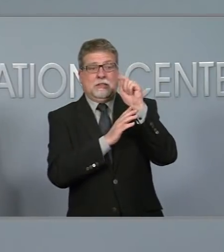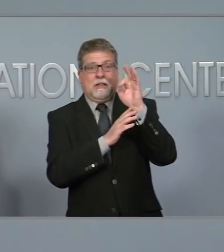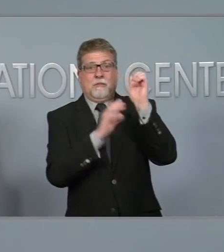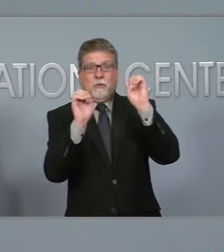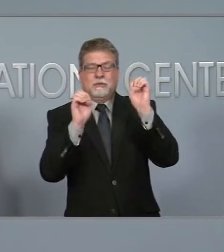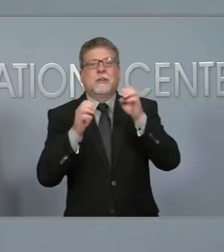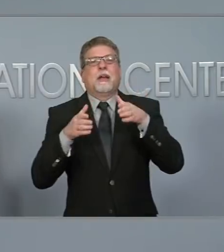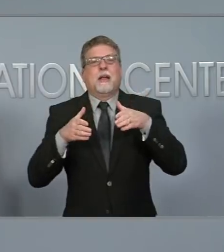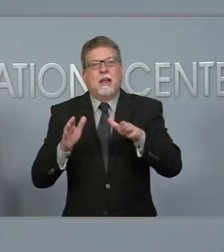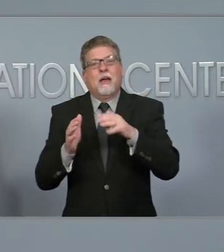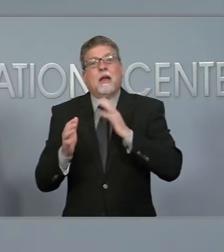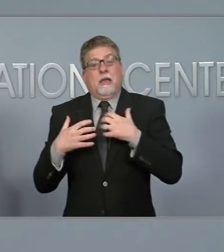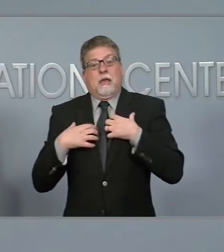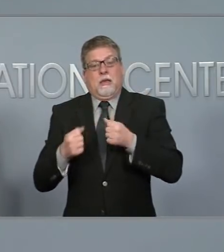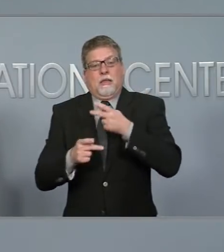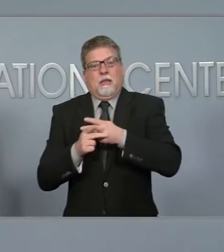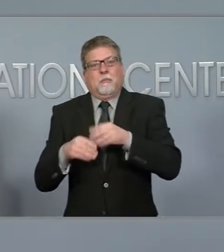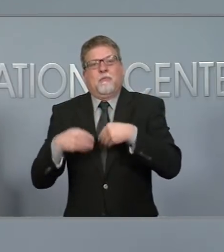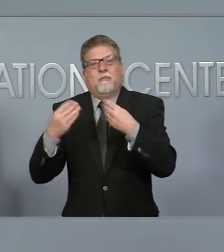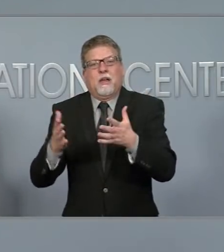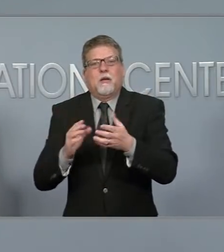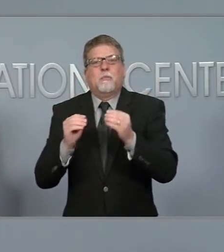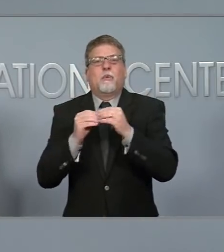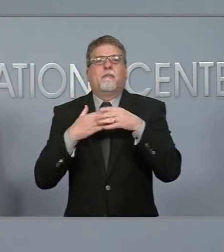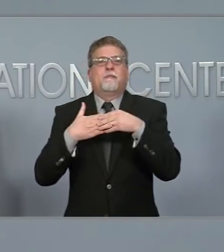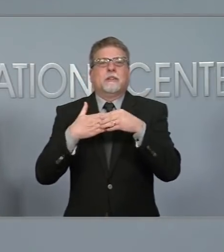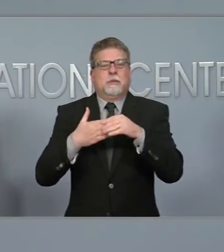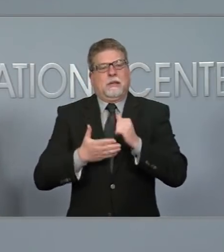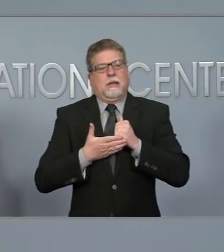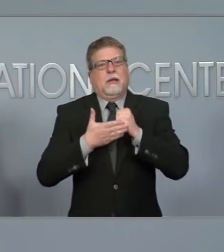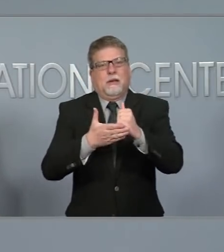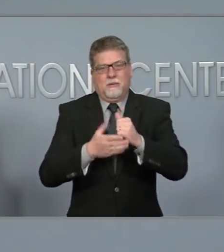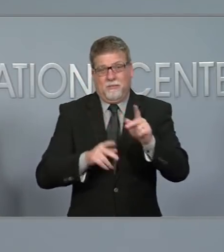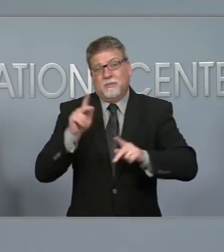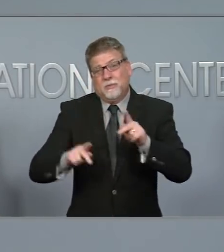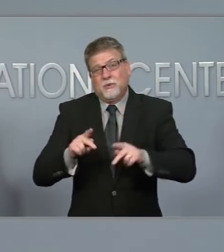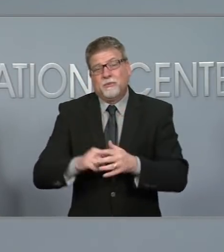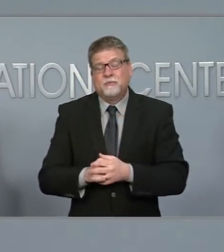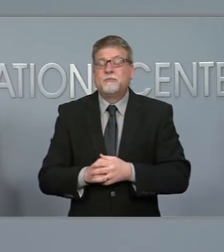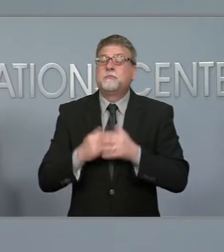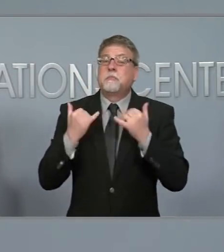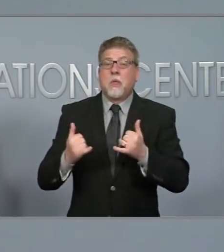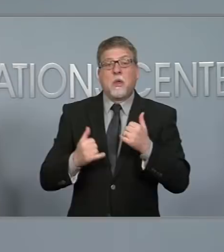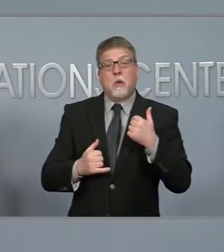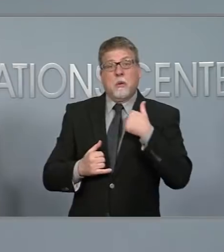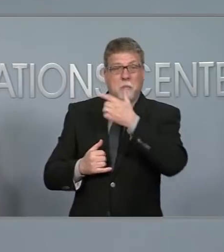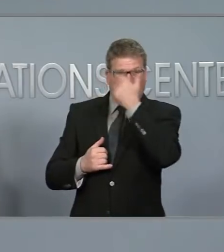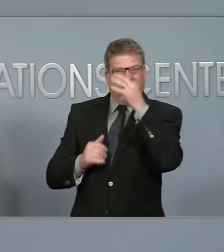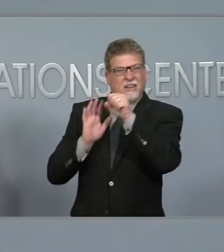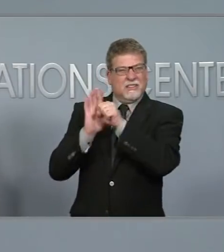que ellos necesitan hace qué tal vez bajo los estatutos no tiene la autoridad que hacer,